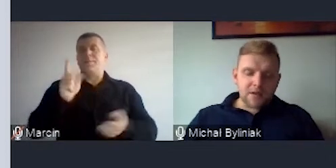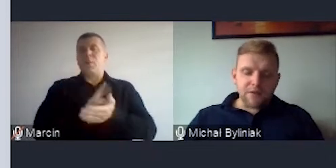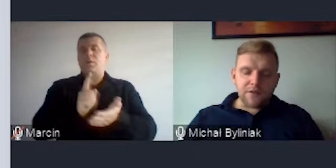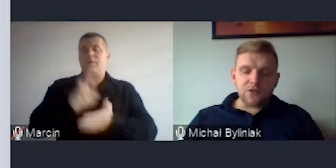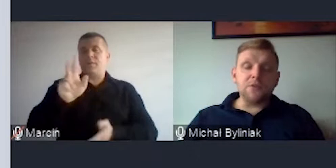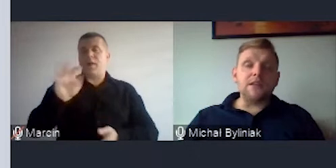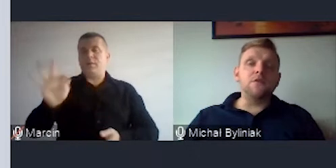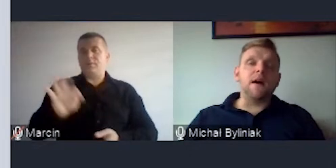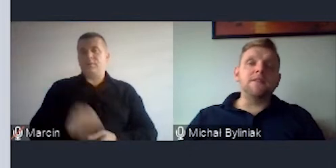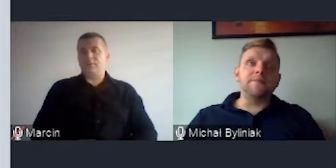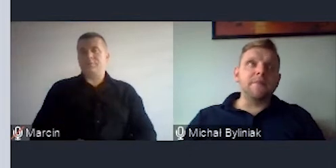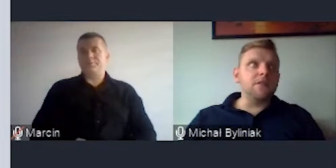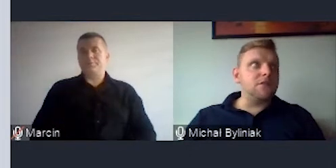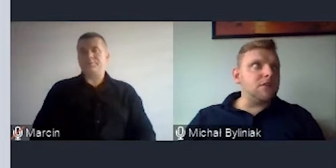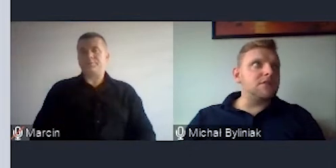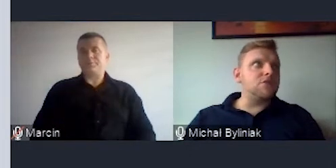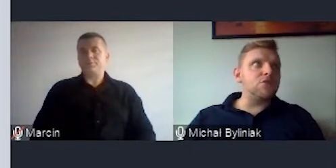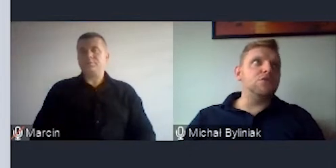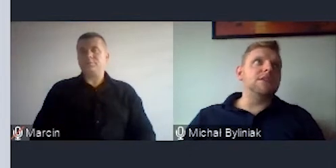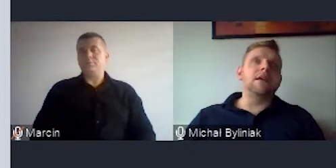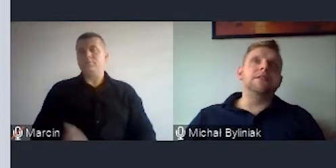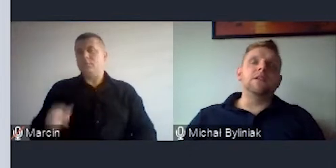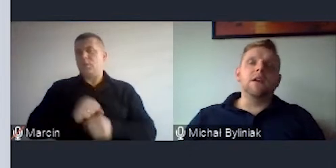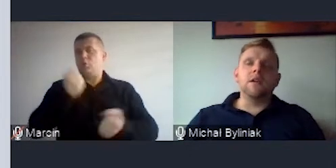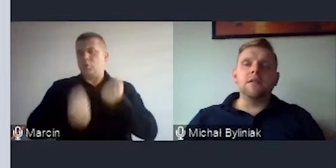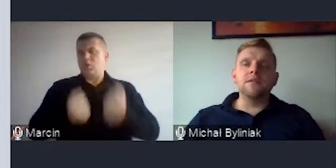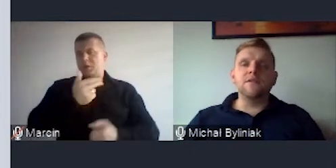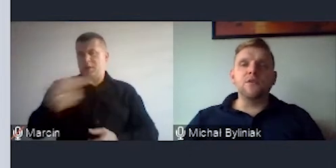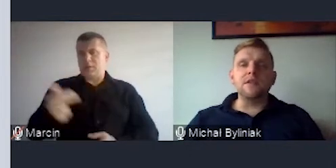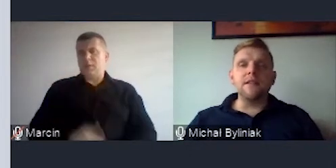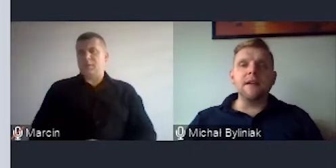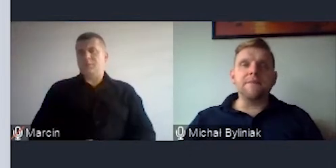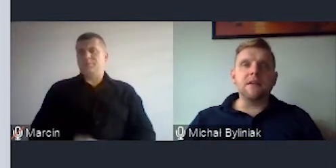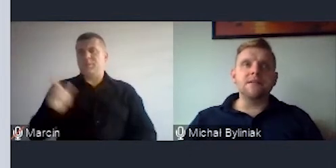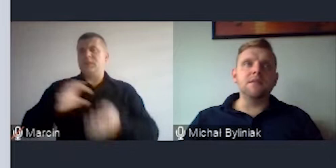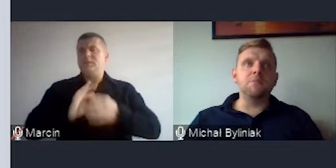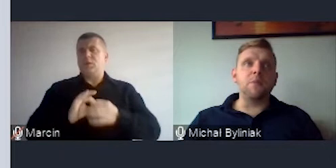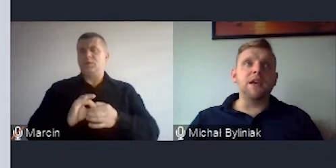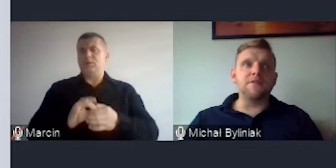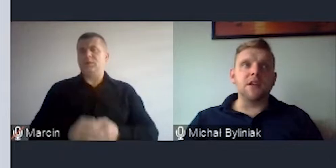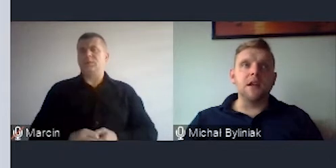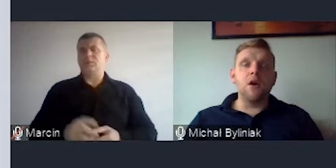Kwalifikowalność podatku VAT to jest trudne zagadnienie związane po pierwsze